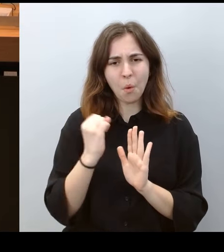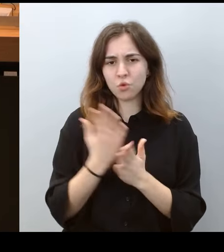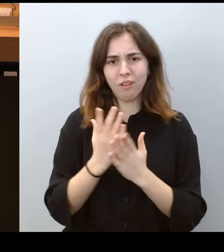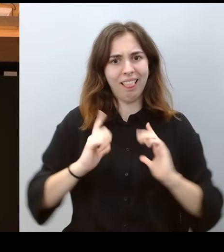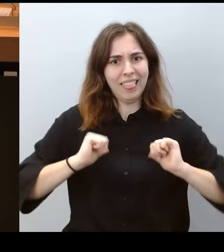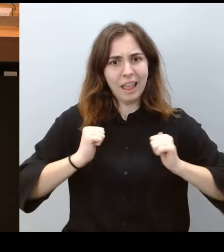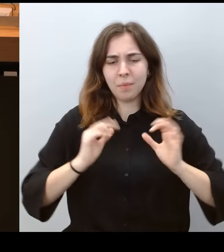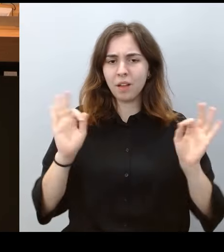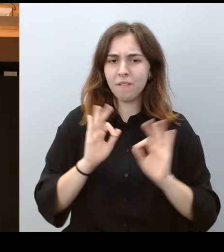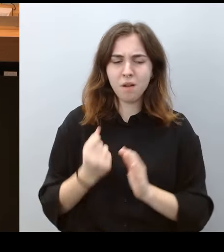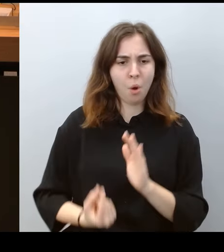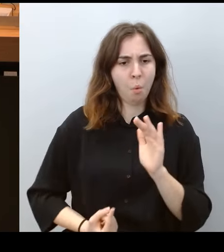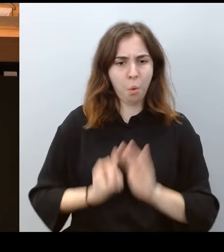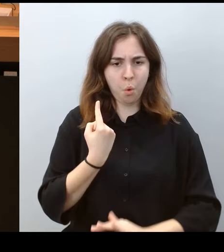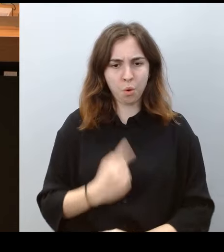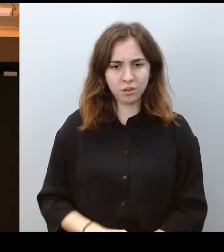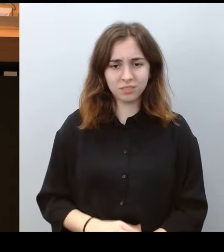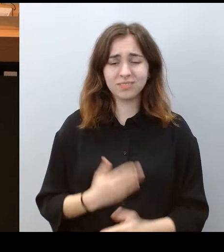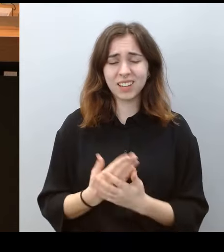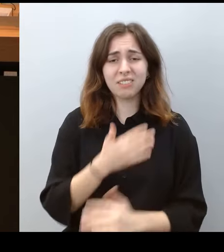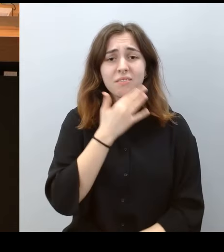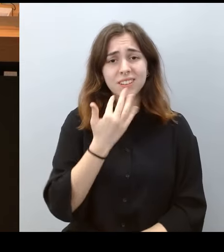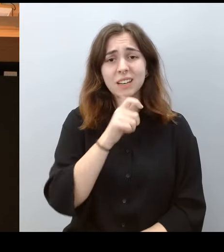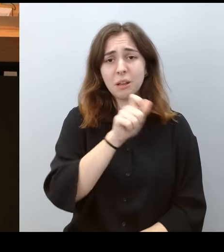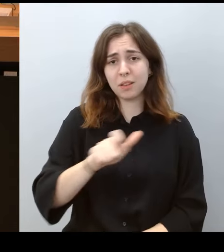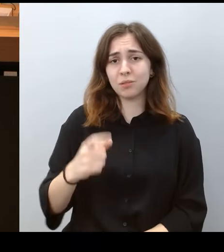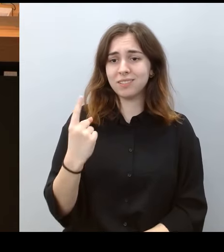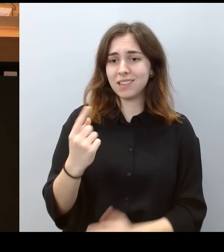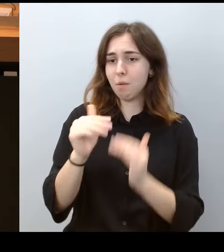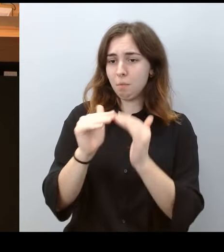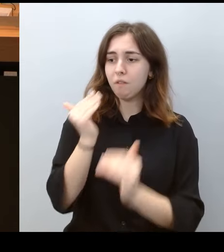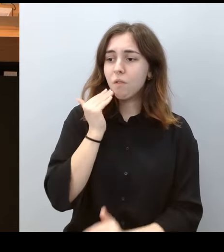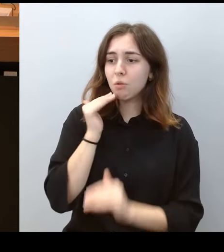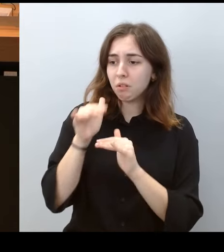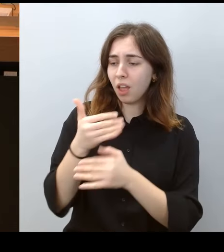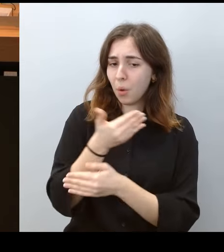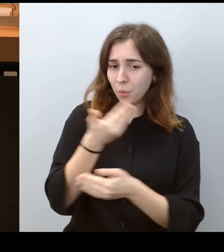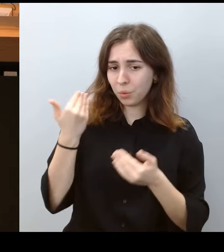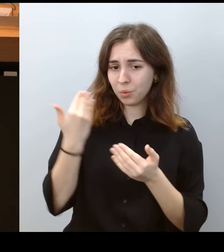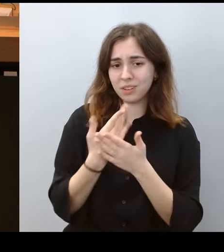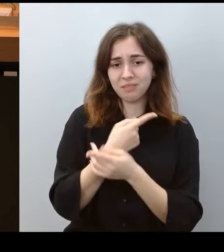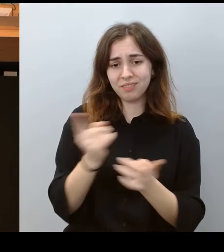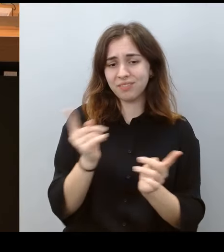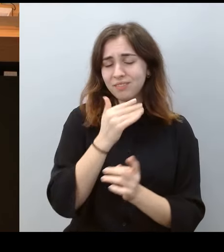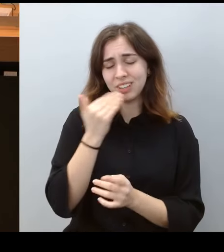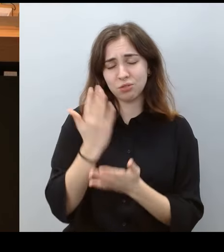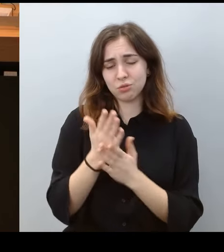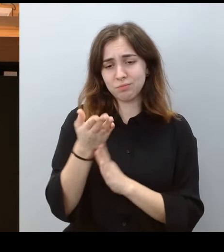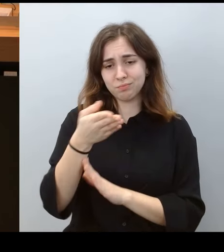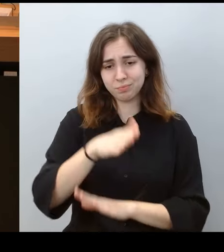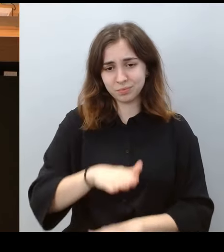von ihnen den harten Winter mit ihrem Leben. Nicht wenige andere ziehen sich massive Erfrierungen zu, die zu zur